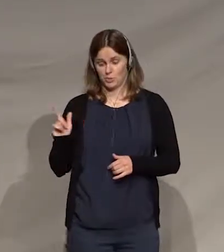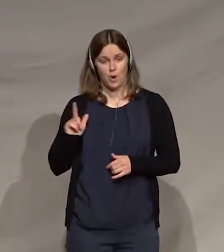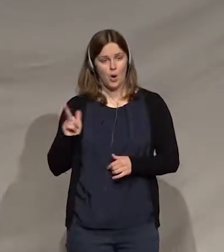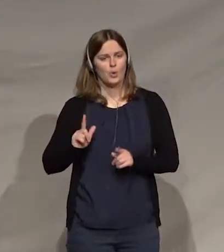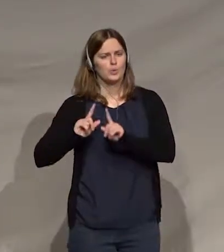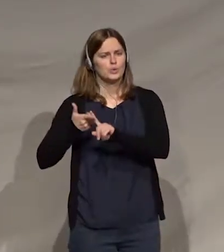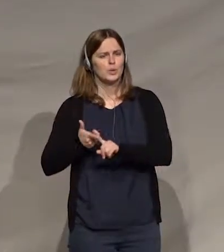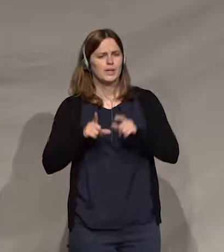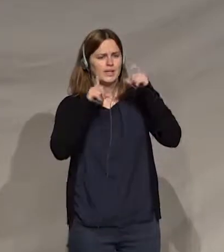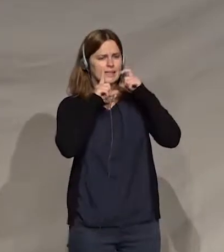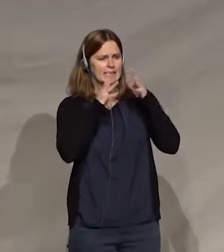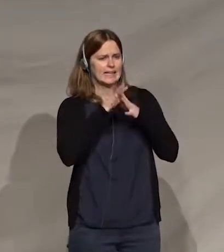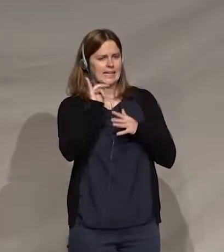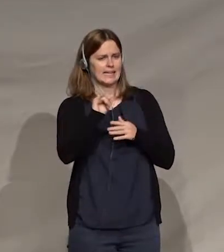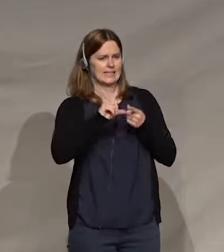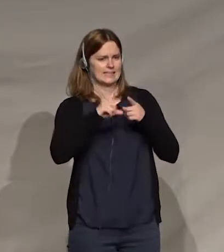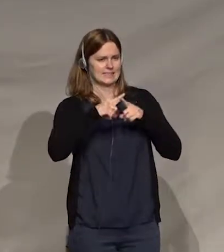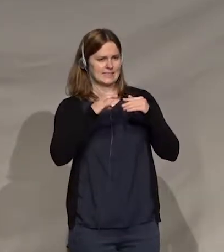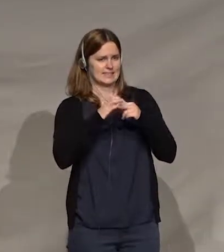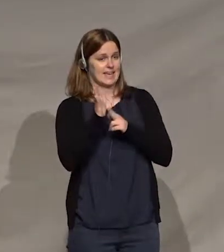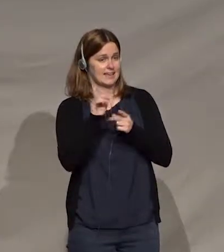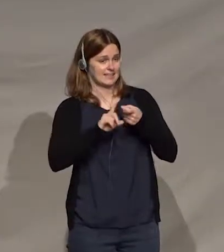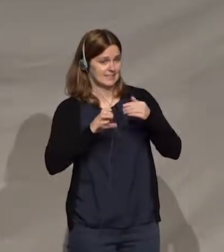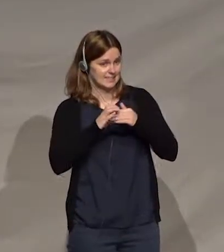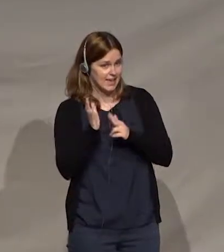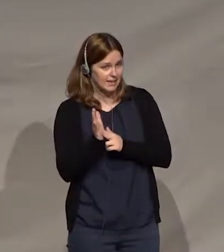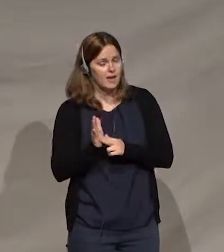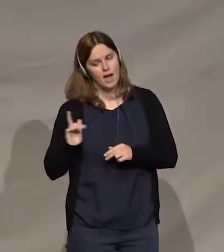lidem s takovým postižením všude na světě. Dnes tu budeme mluvit o RoboBraille.